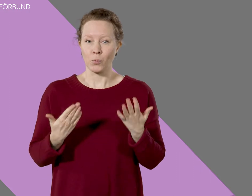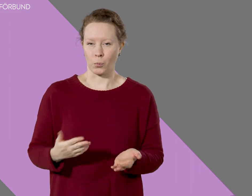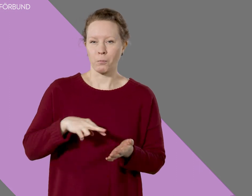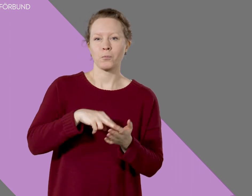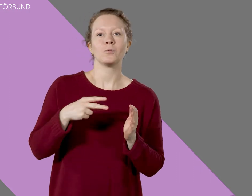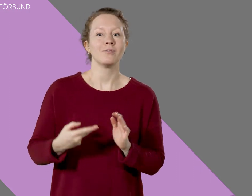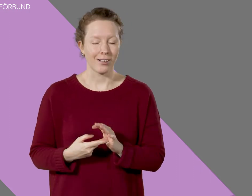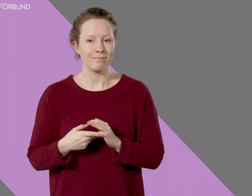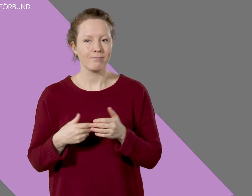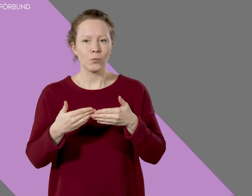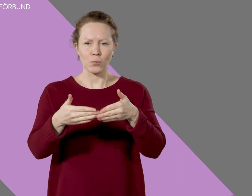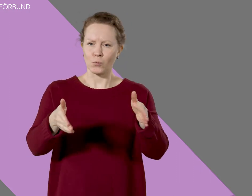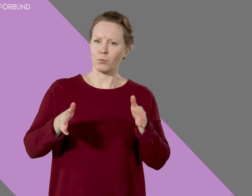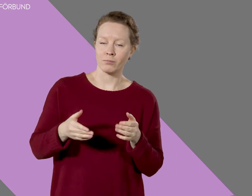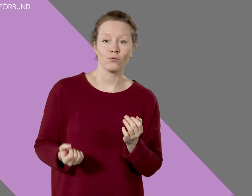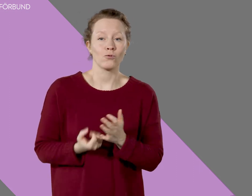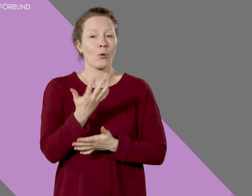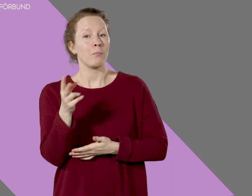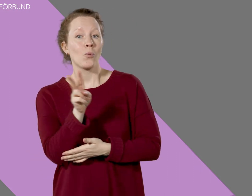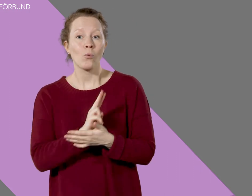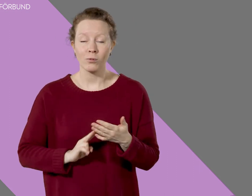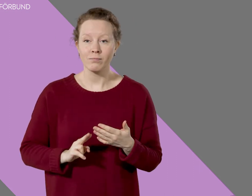Webbplatsen (på finska) för projektet Rum för skapande arbete –